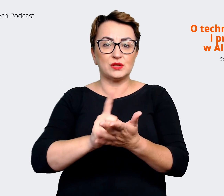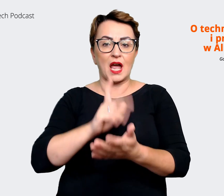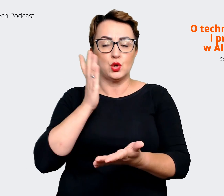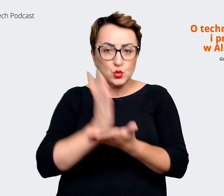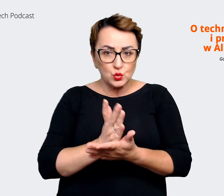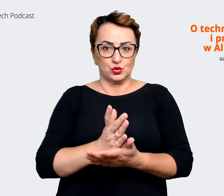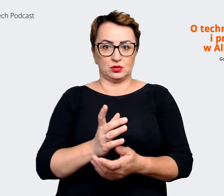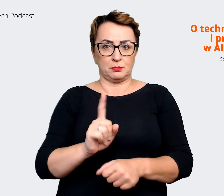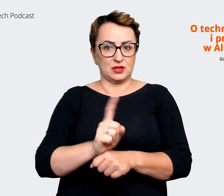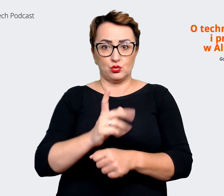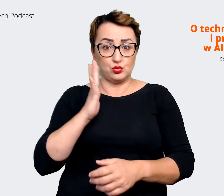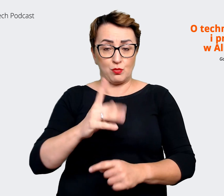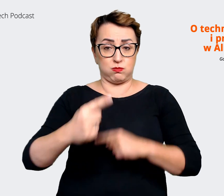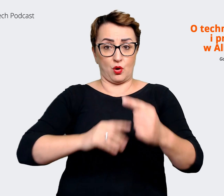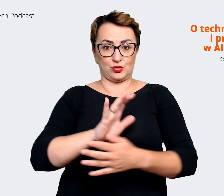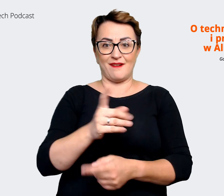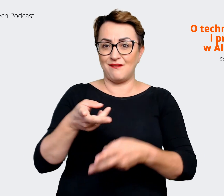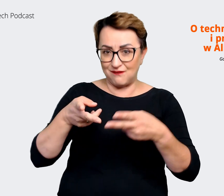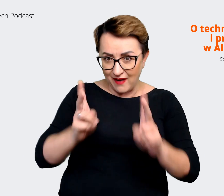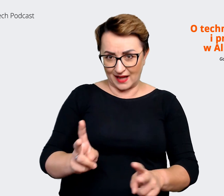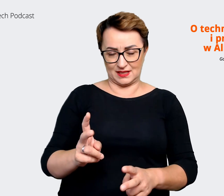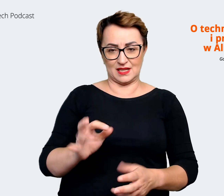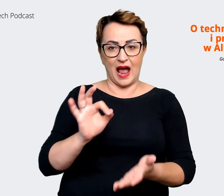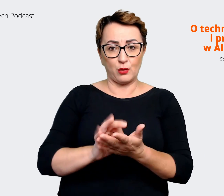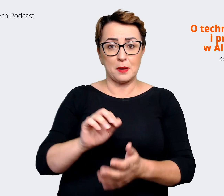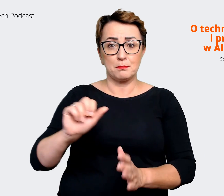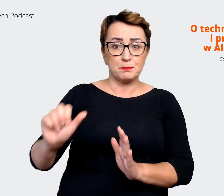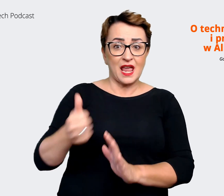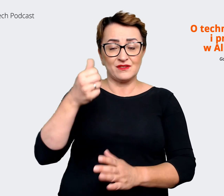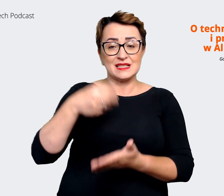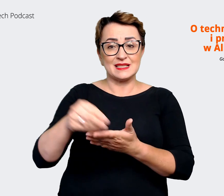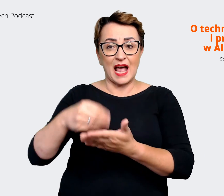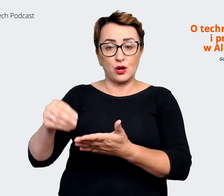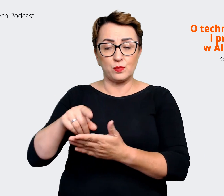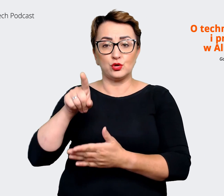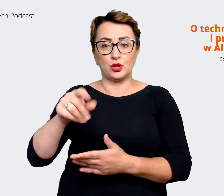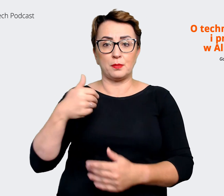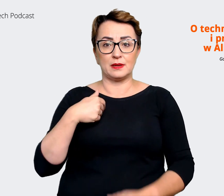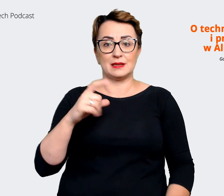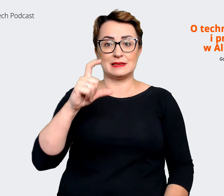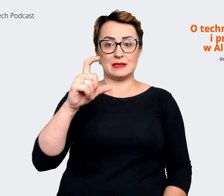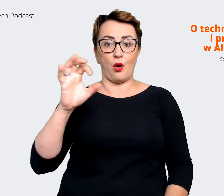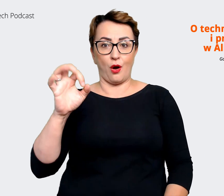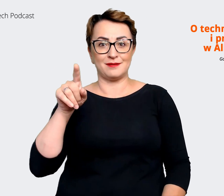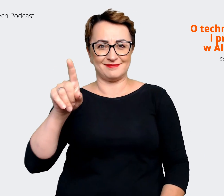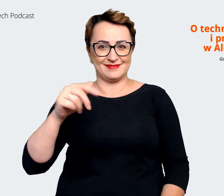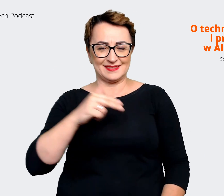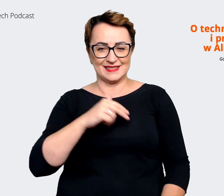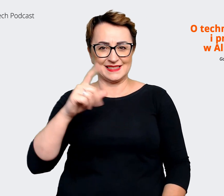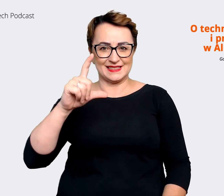że jednym z pierwszych zakupów, które dokonał był nasz ówczesny CEO i koncertowo to się nie